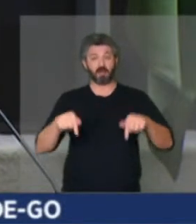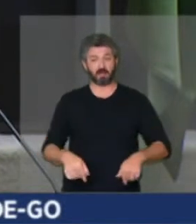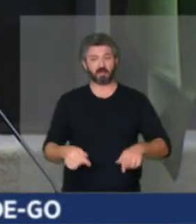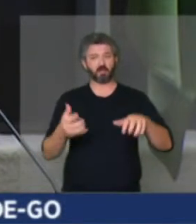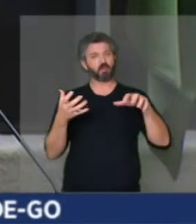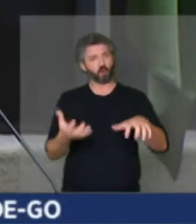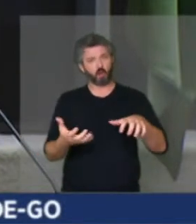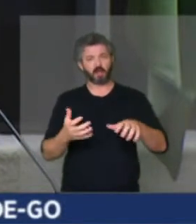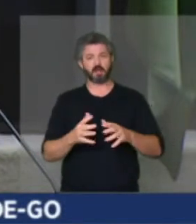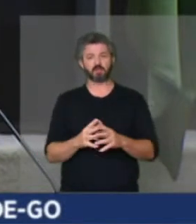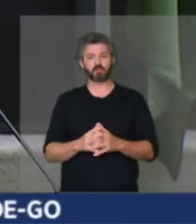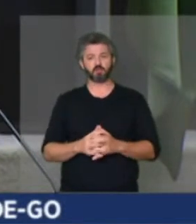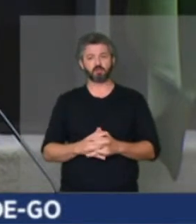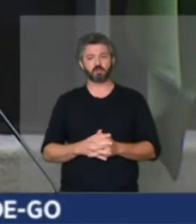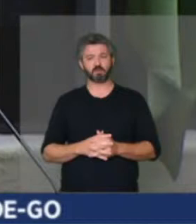PARLAMENTO BRASILEIRO PARA DAR